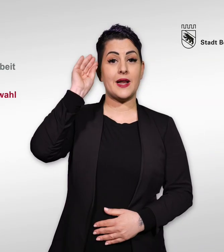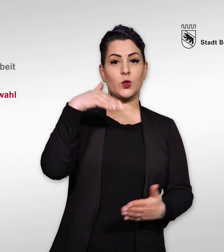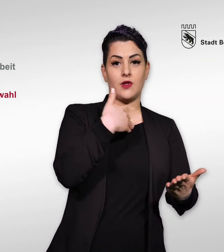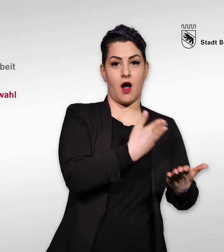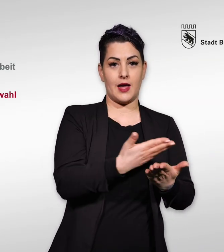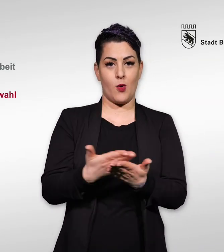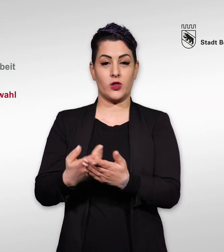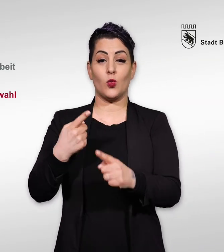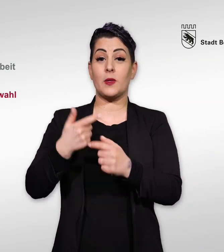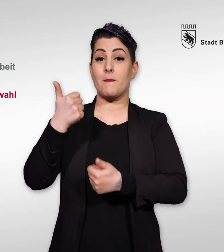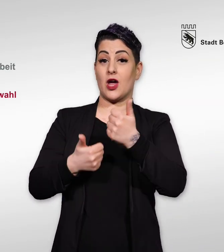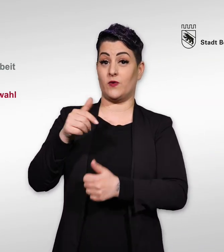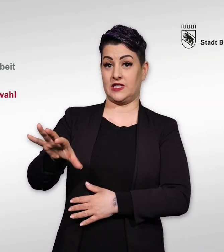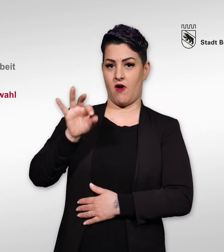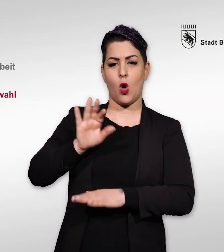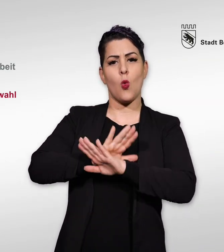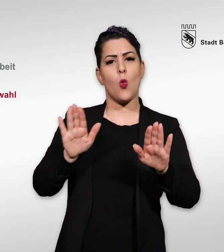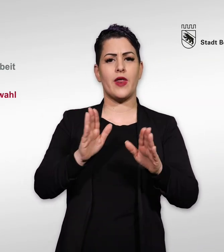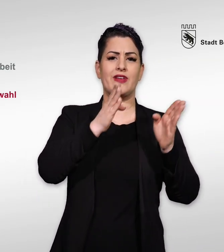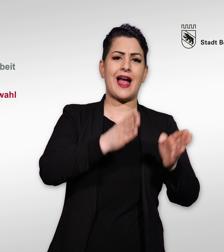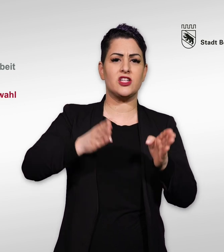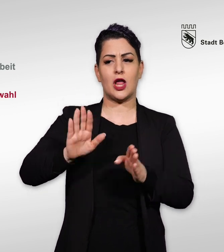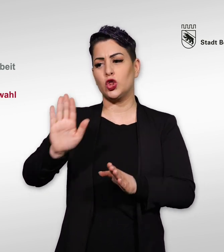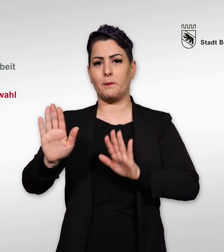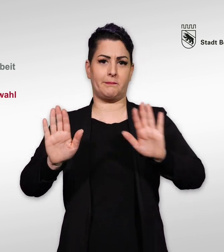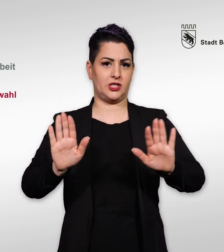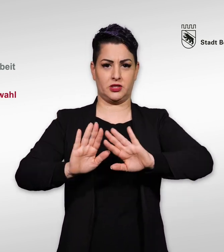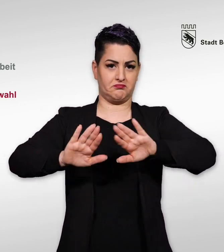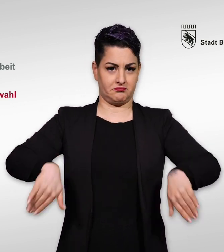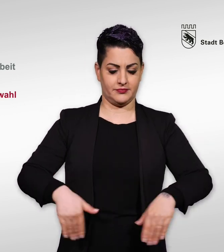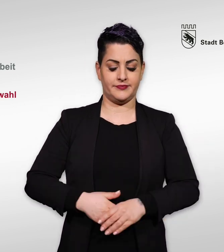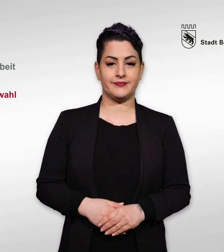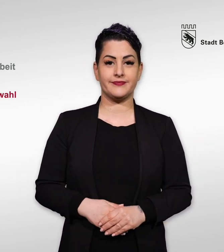Bildungsangebote und Berufswahl ohne Geschlechterstereotype